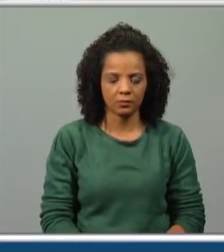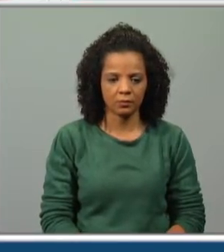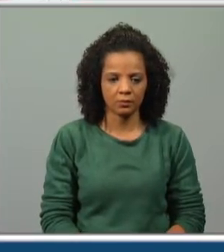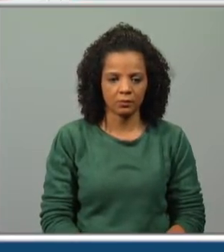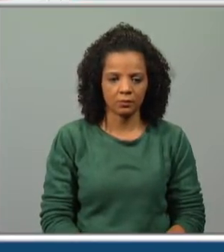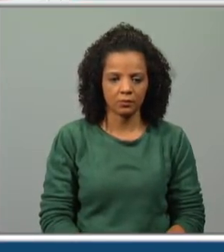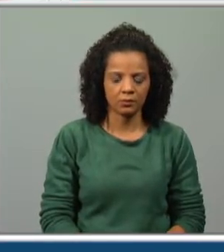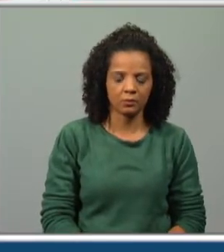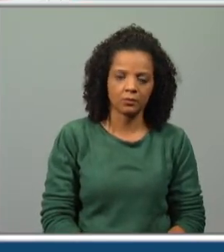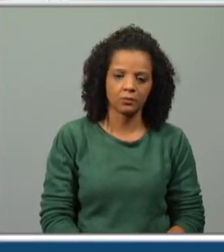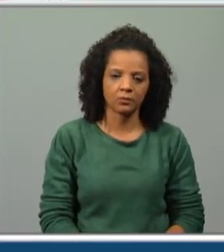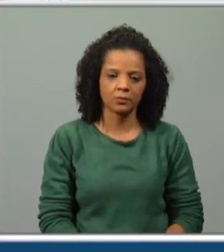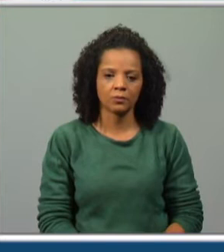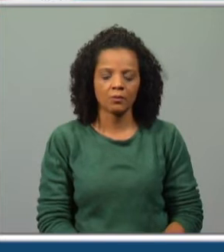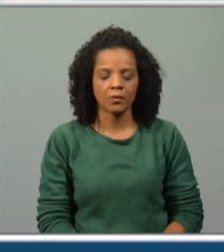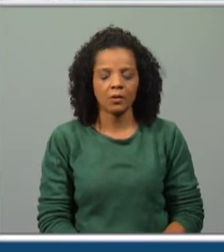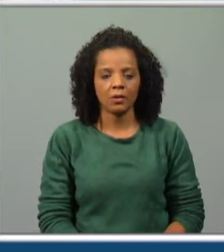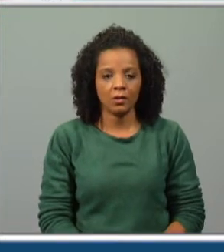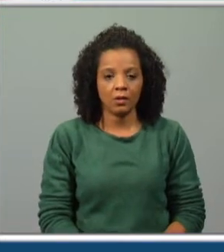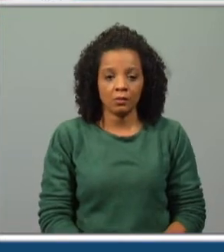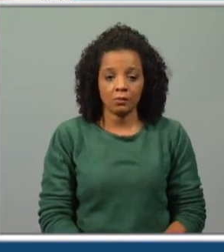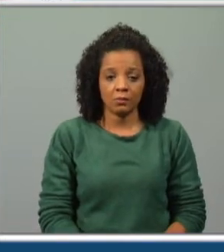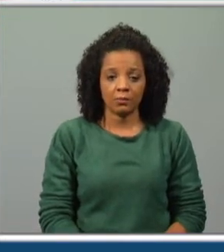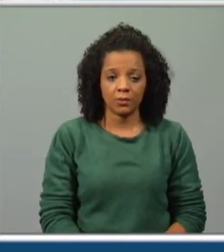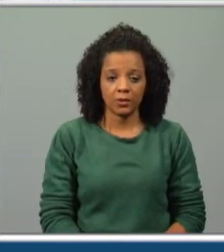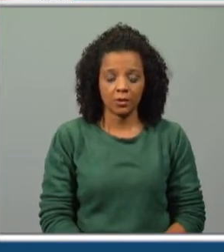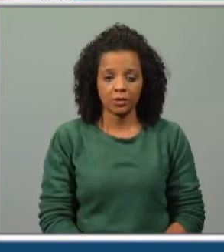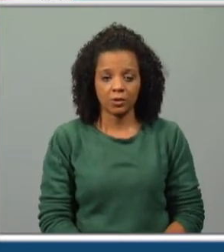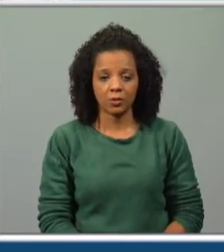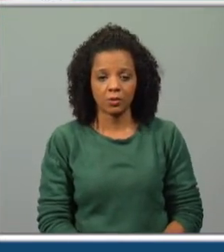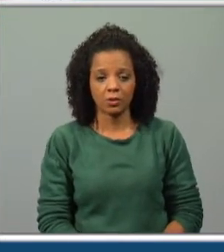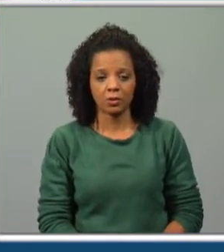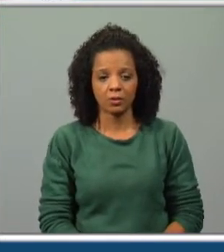[Música] [歌曲]